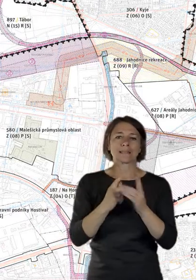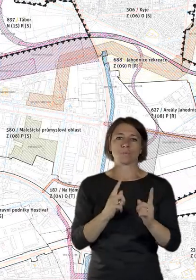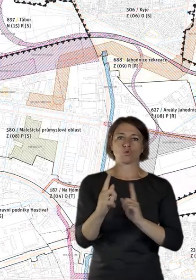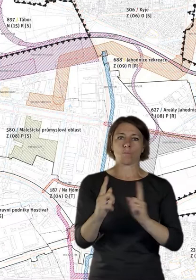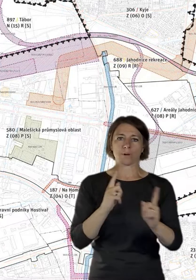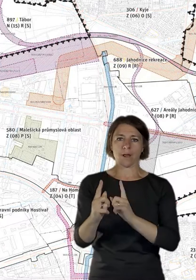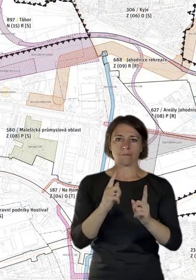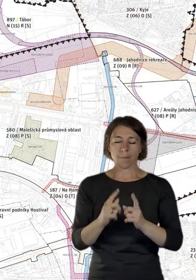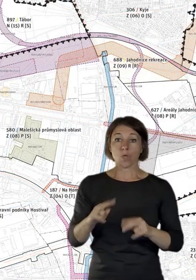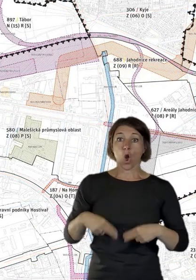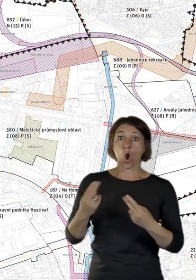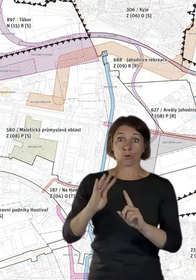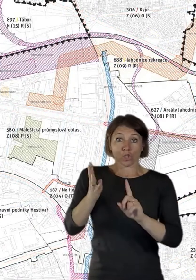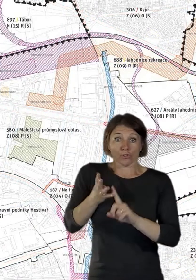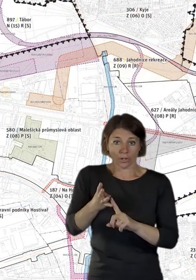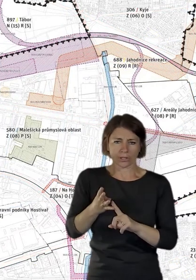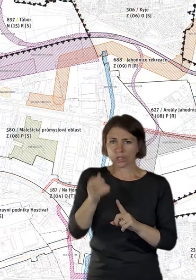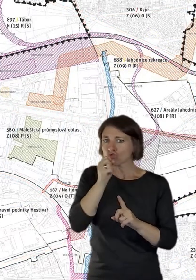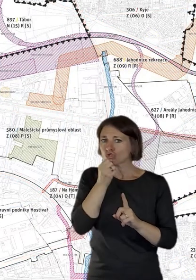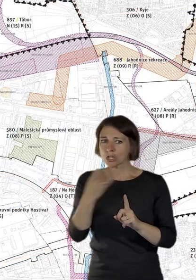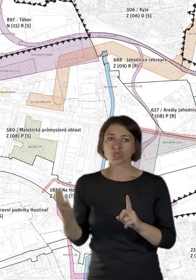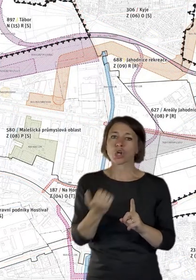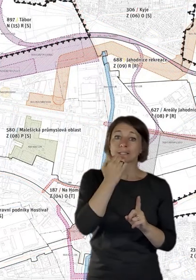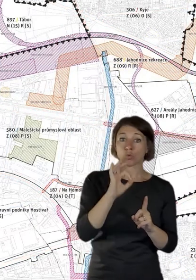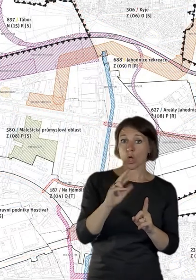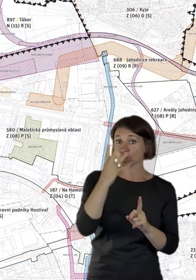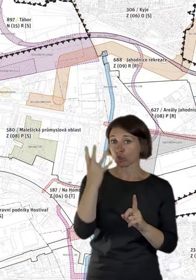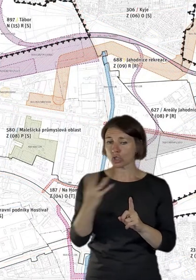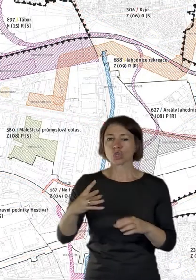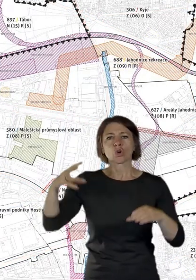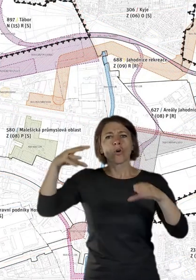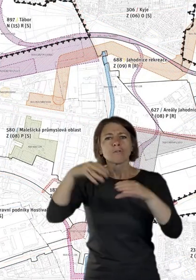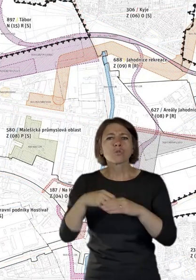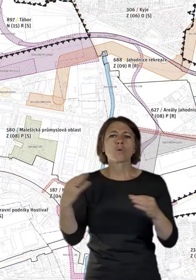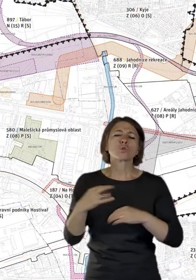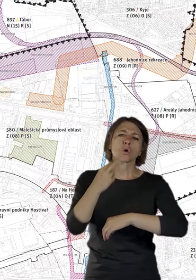A nakonec výkres Z04 přehledně zobrazuje veřejně prospěšné stavby a veřejně prospěšná